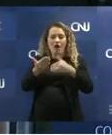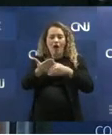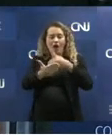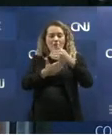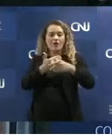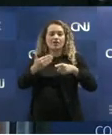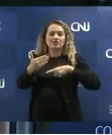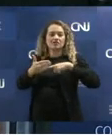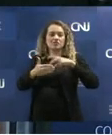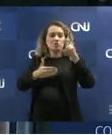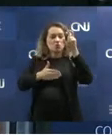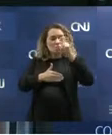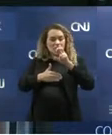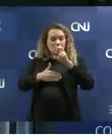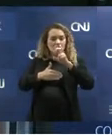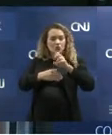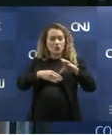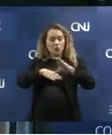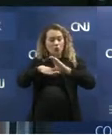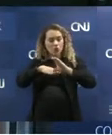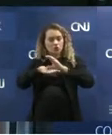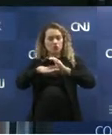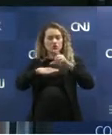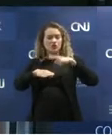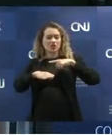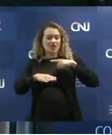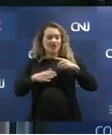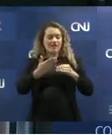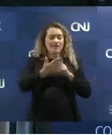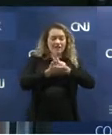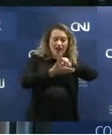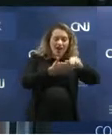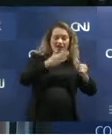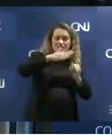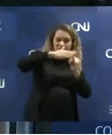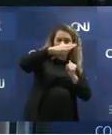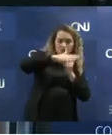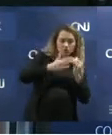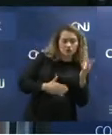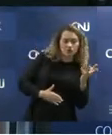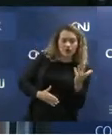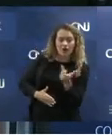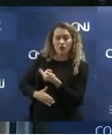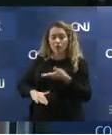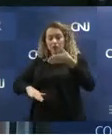Entre valorosos instituições que temos, tanto no Ministério Público quanto na Ordem dos Advogados do Brasil.